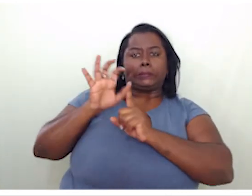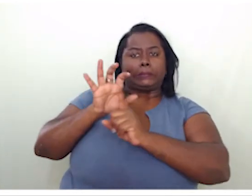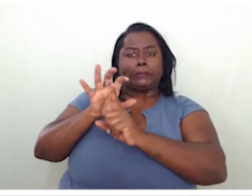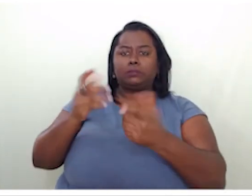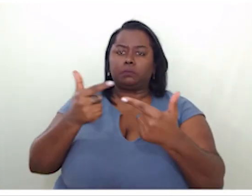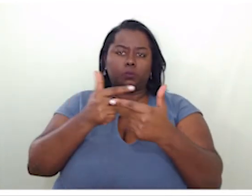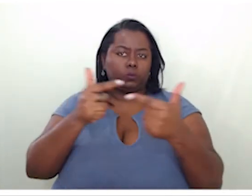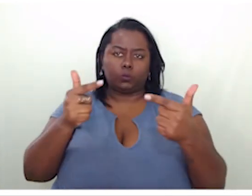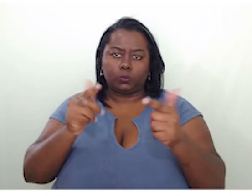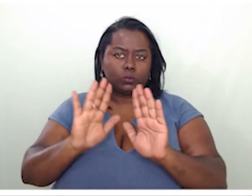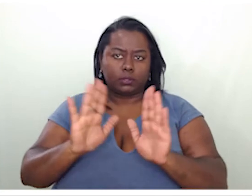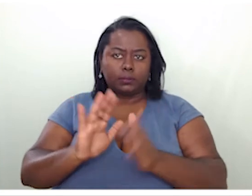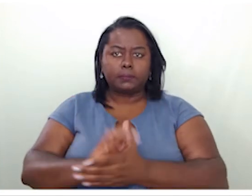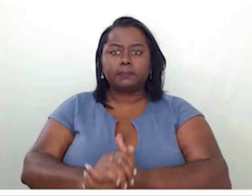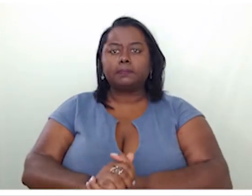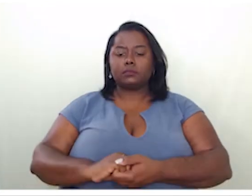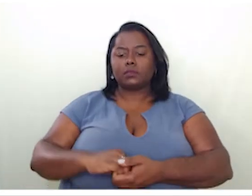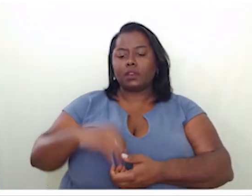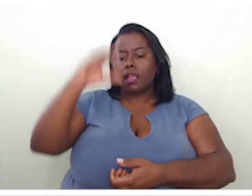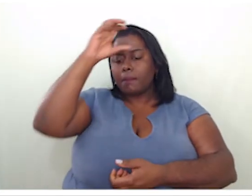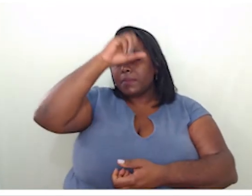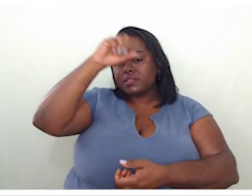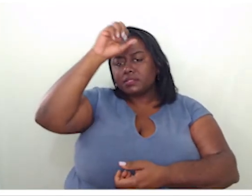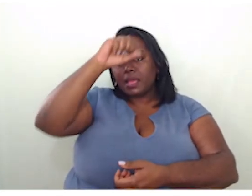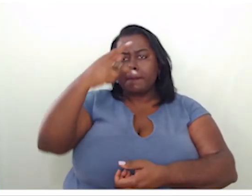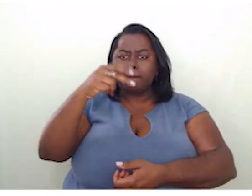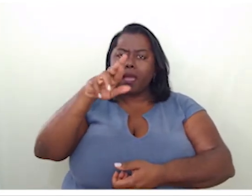que las aplicaciones para reuniones asincrónicos y sincrónicos